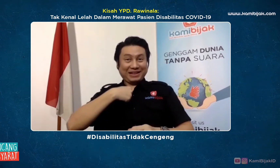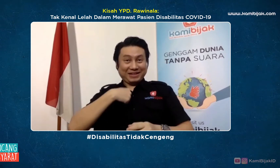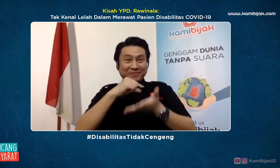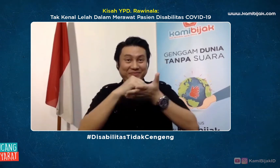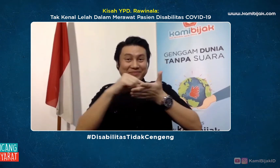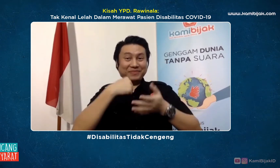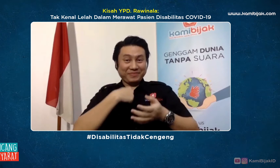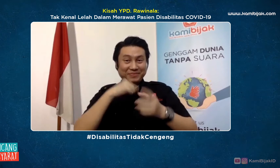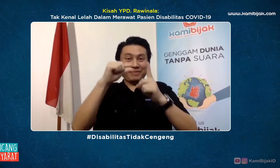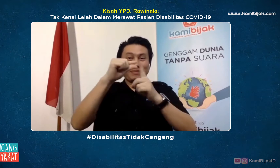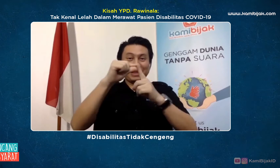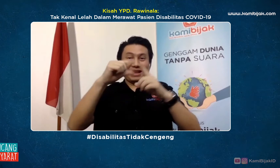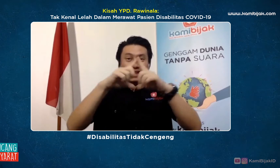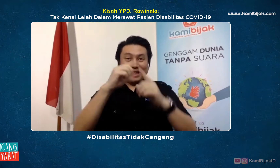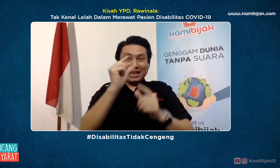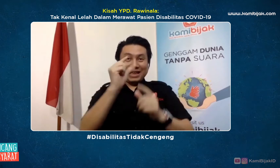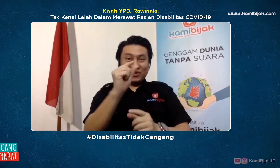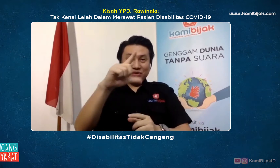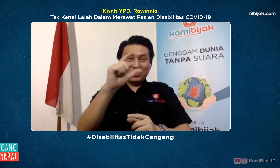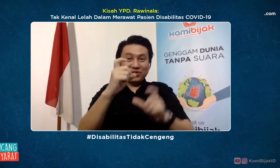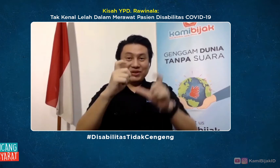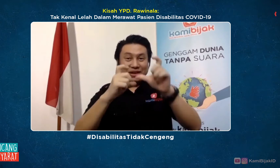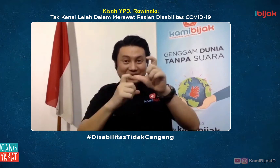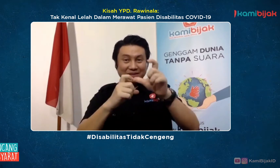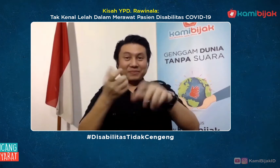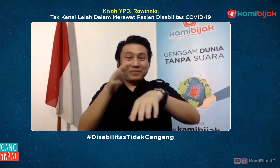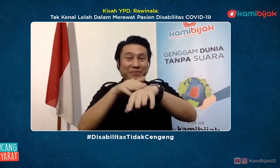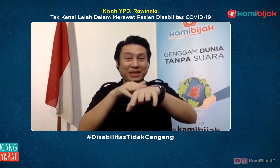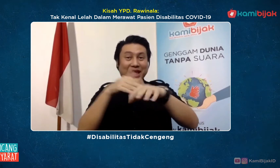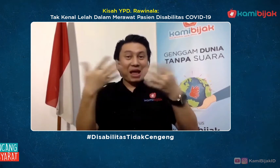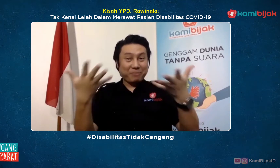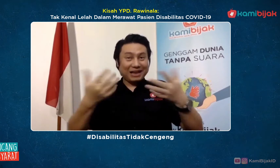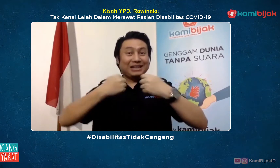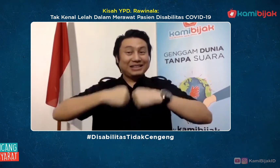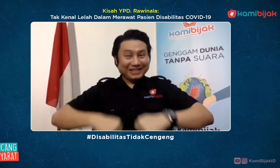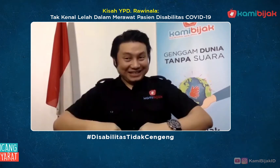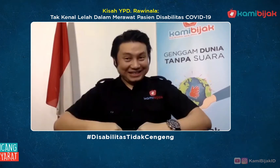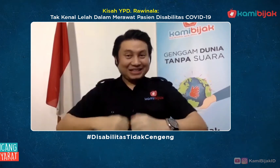Nama saya Paulus, nama panggilan isyarat seperti ini.